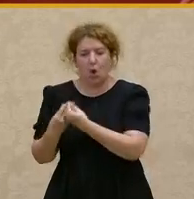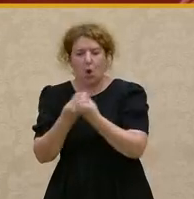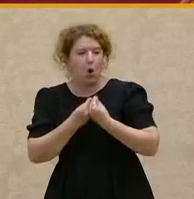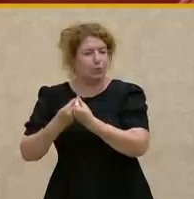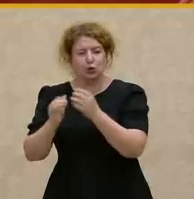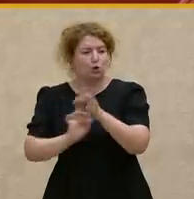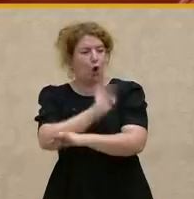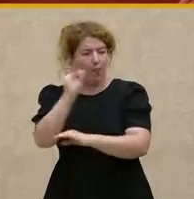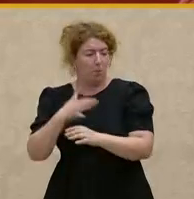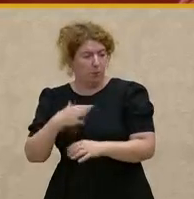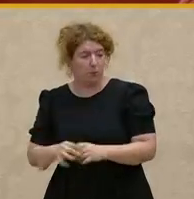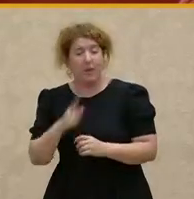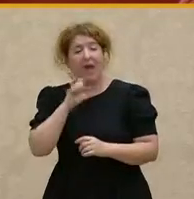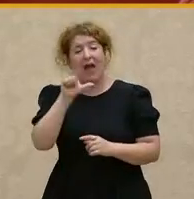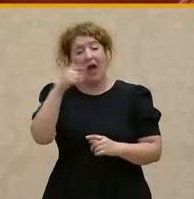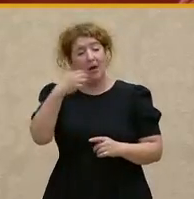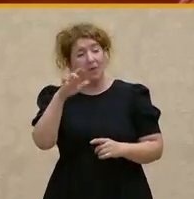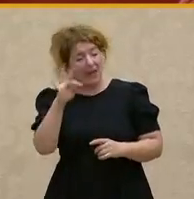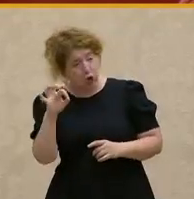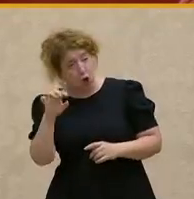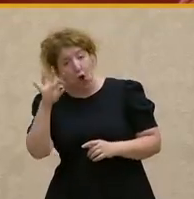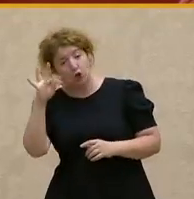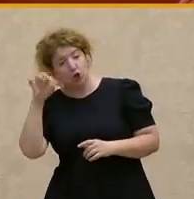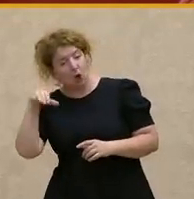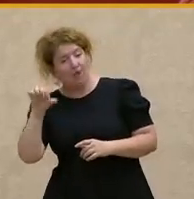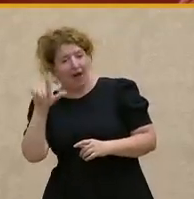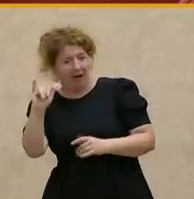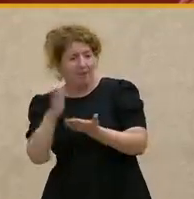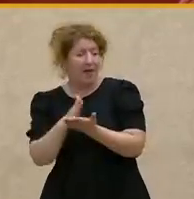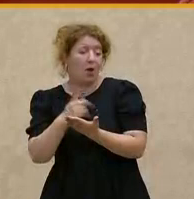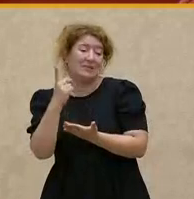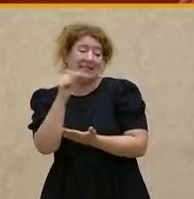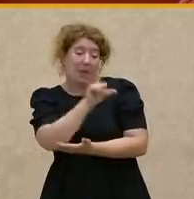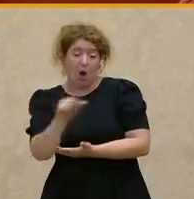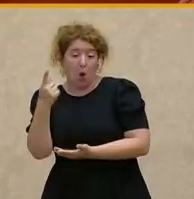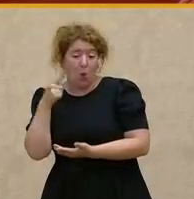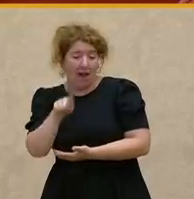día. En el caso de Alberto y Tomás tienen un mediador una vez a la semana una hora.